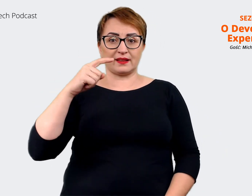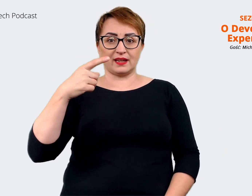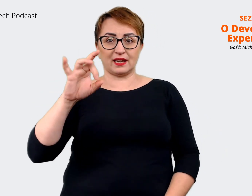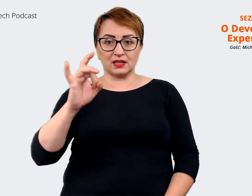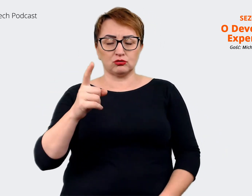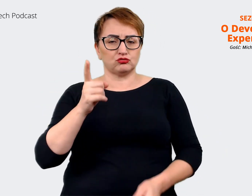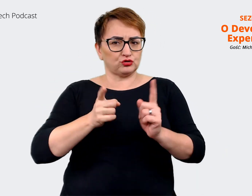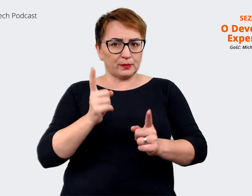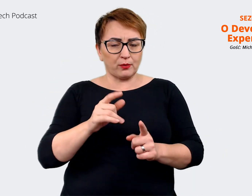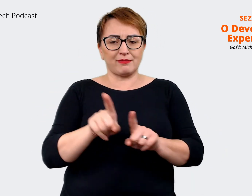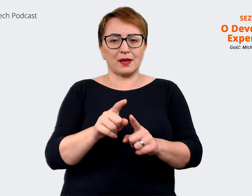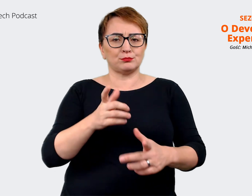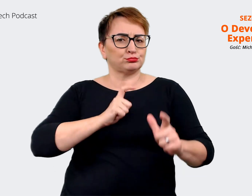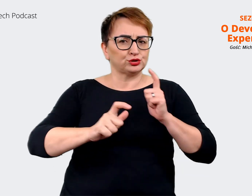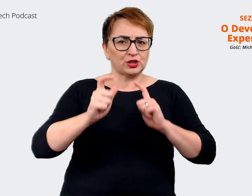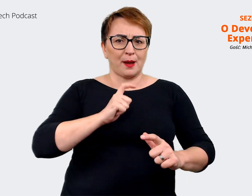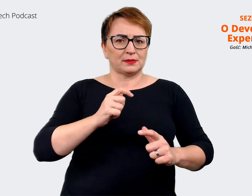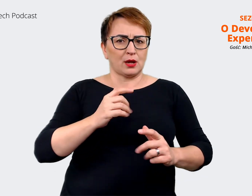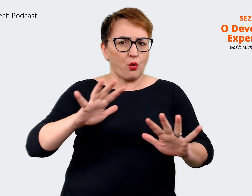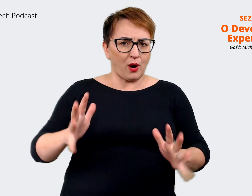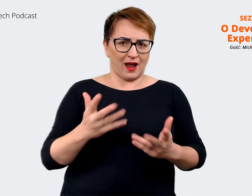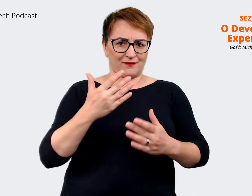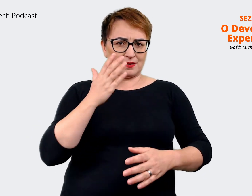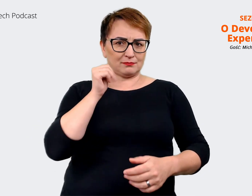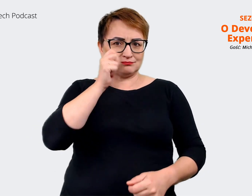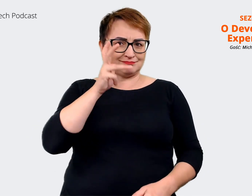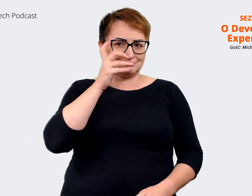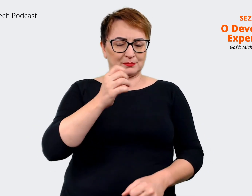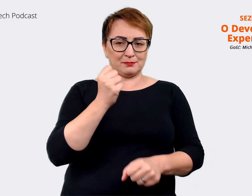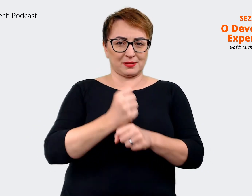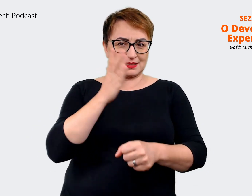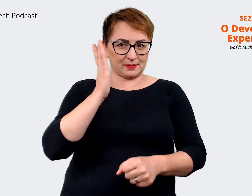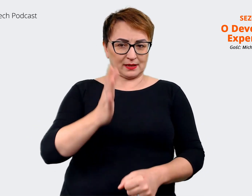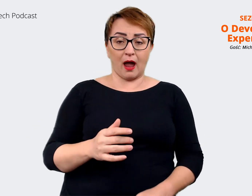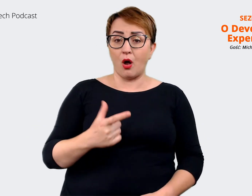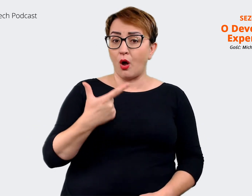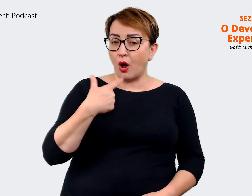znacznie ułatwi i uprzyjemni codzienną pracę. Prowadzący: Ale ja rozumiem też, że powiedziałeś,